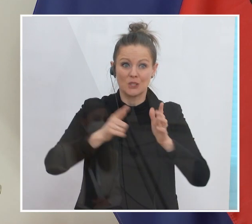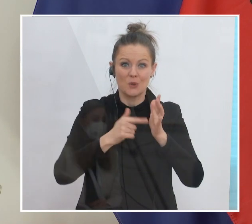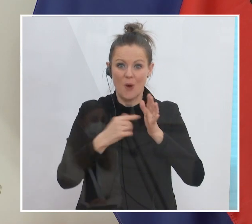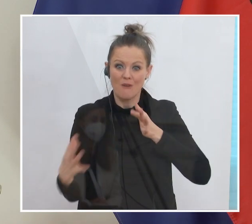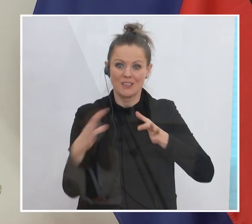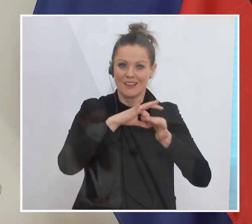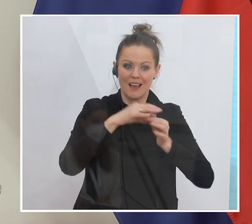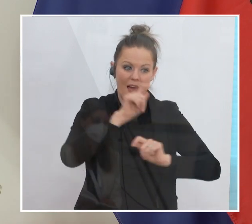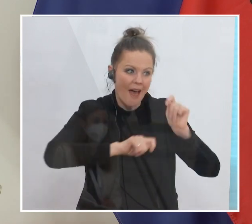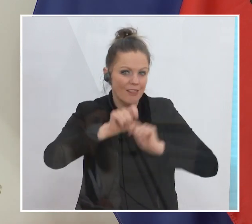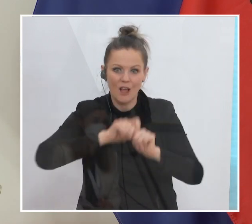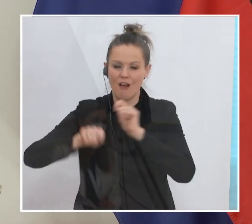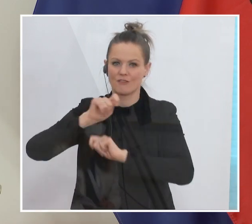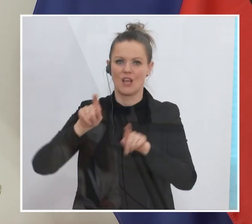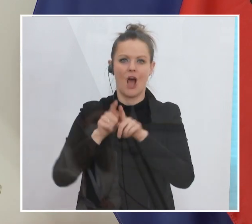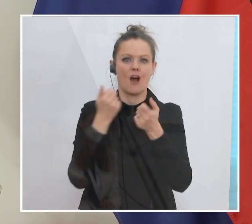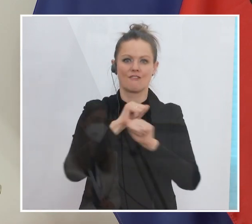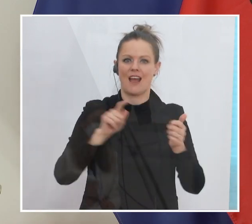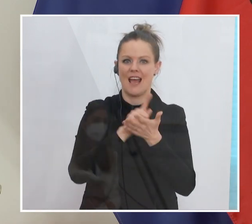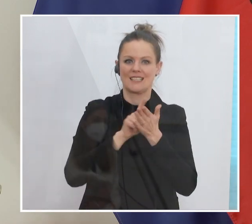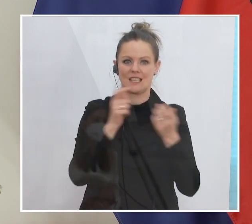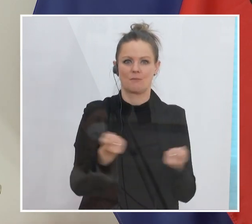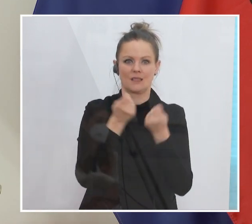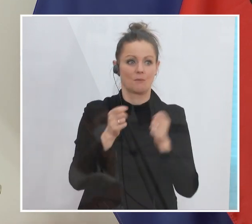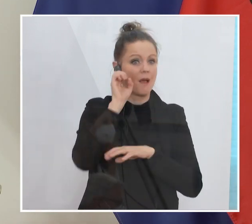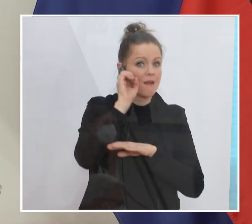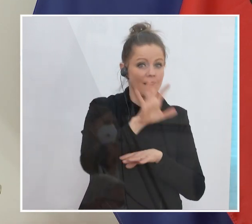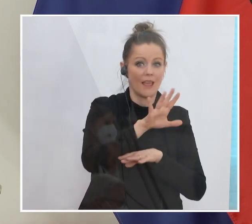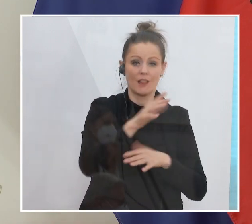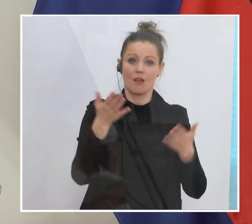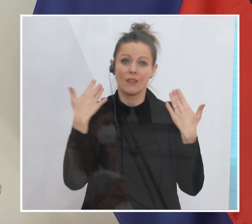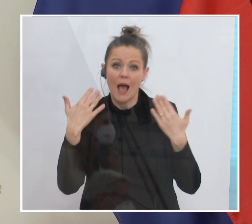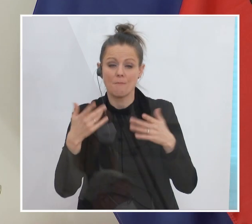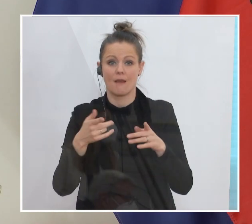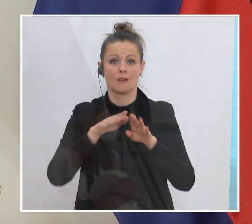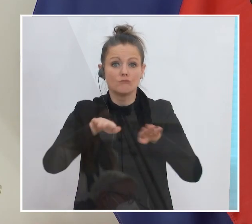die vielen Freizeitbetriebe vom Kino bis über die Thermen bis hin zu den vielen Schaustellern,